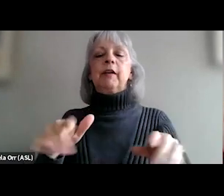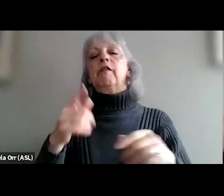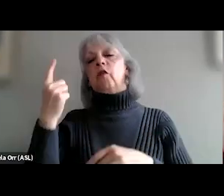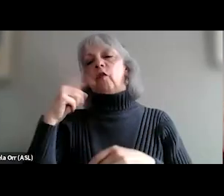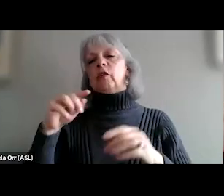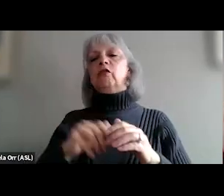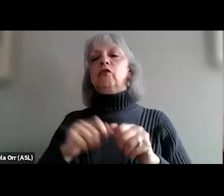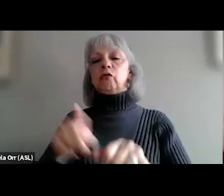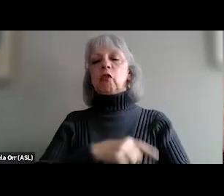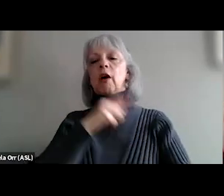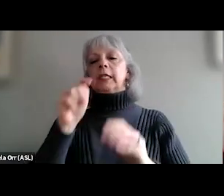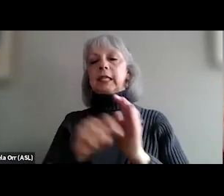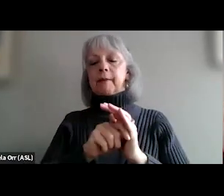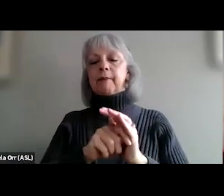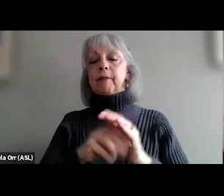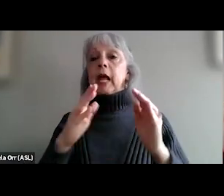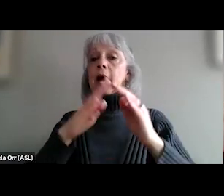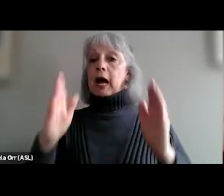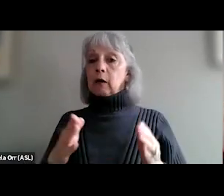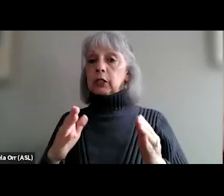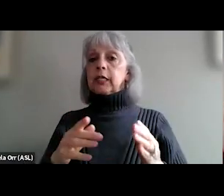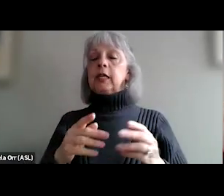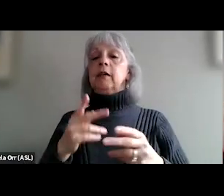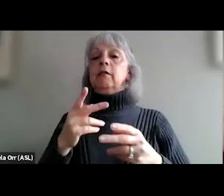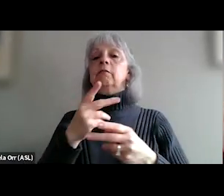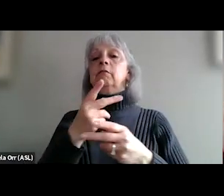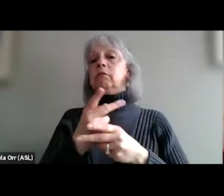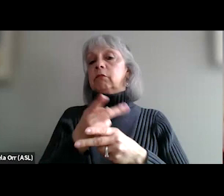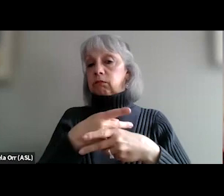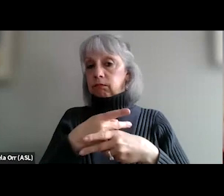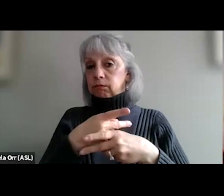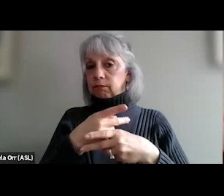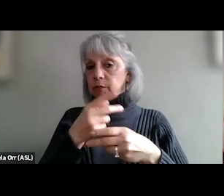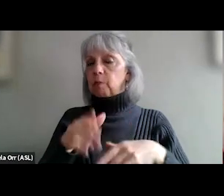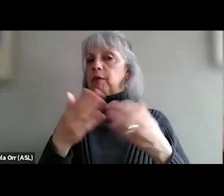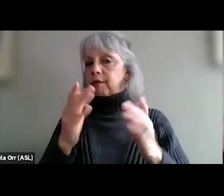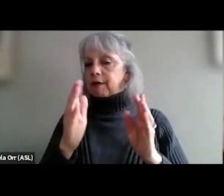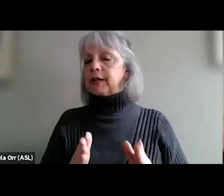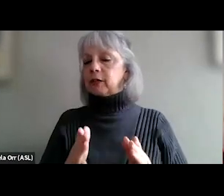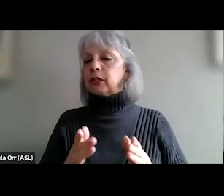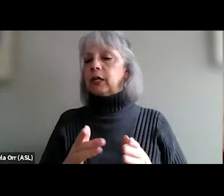Los proveedores de vivienda juegan un papel importante en el esfuerzo de la sociedad para salvar vidas,